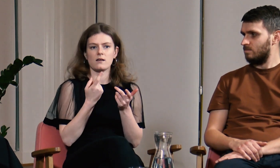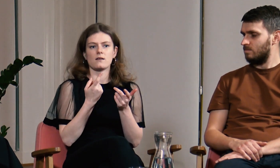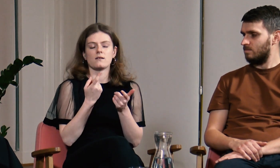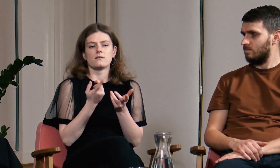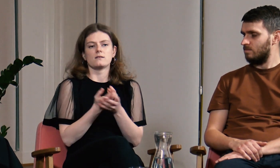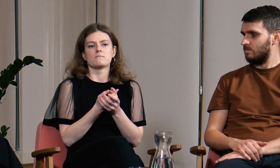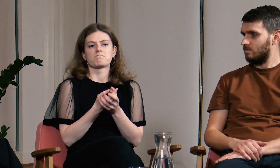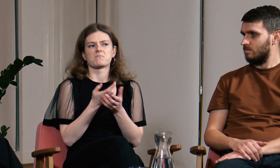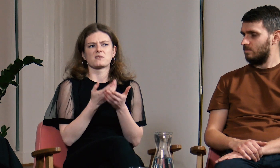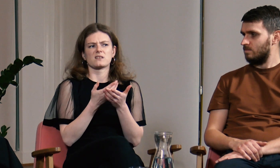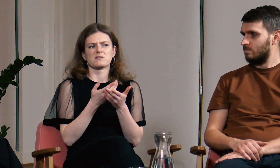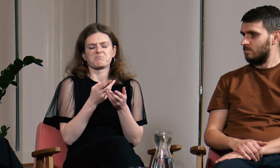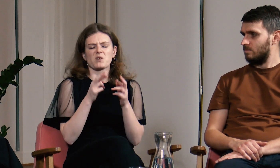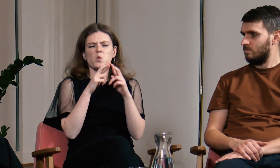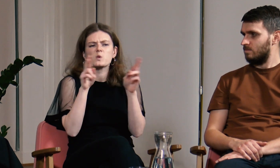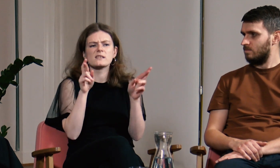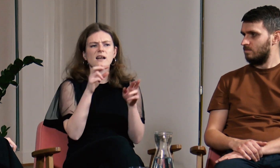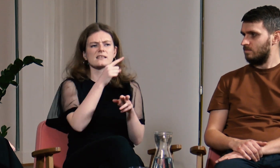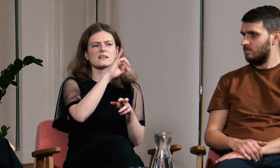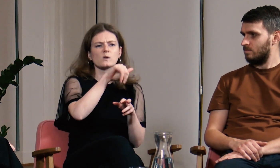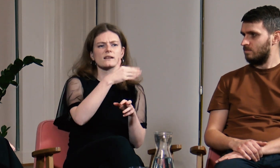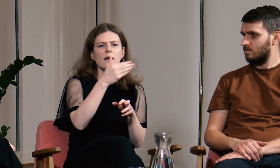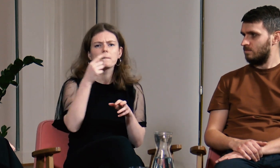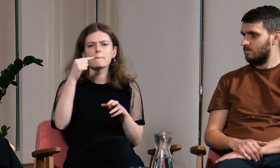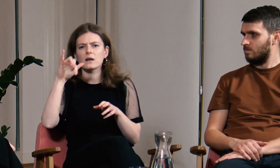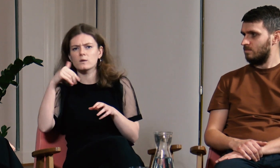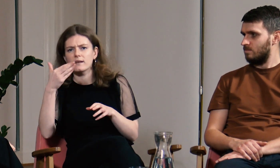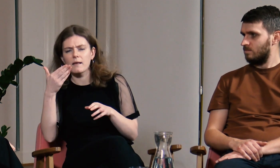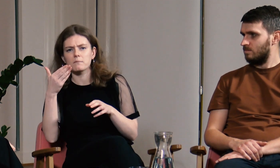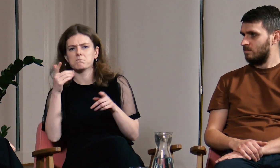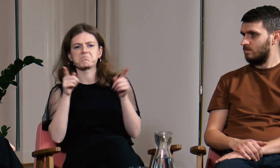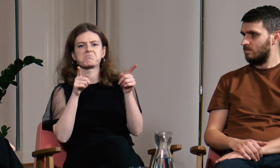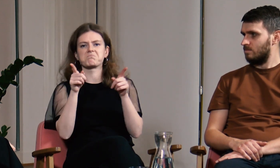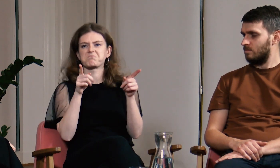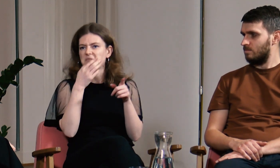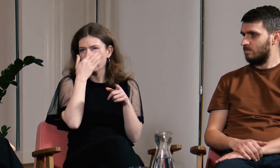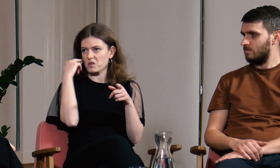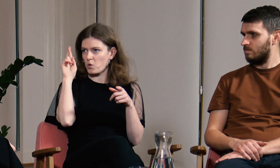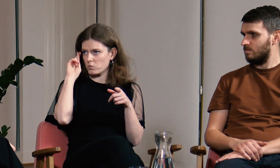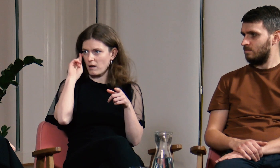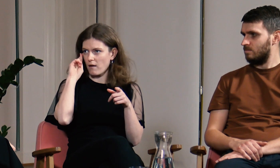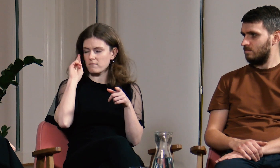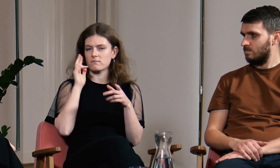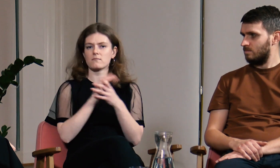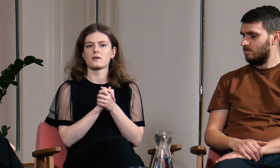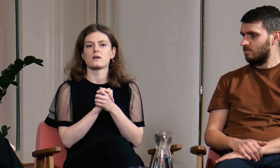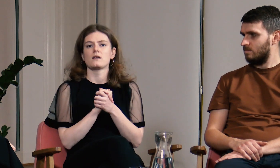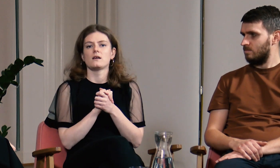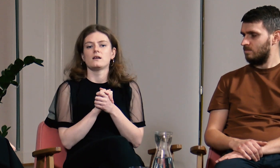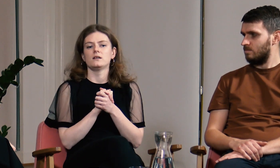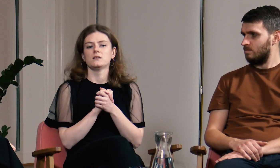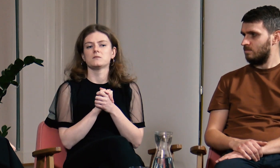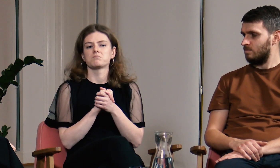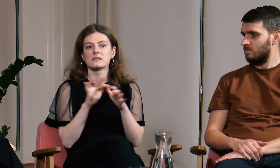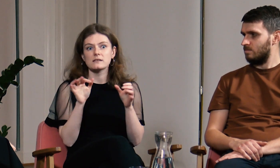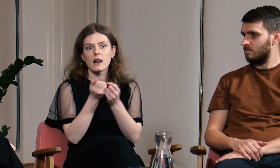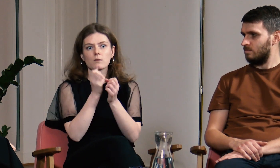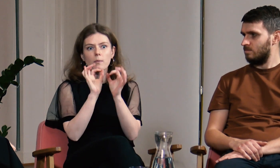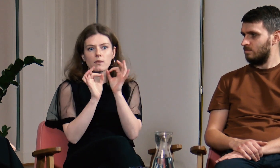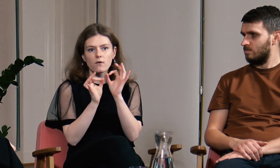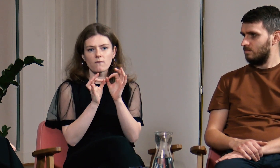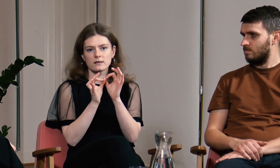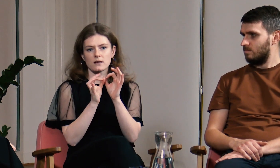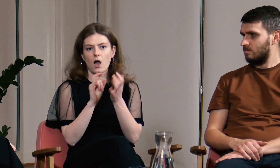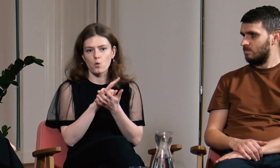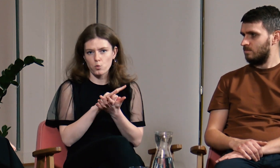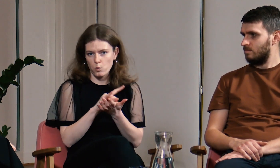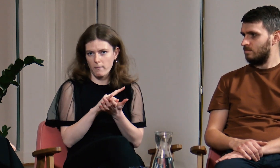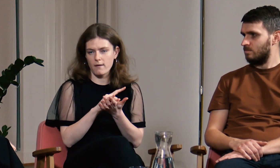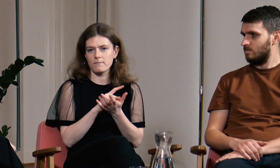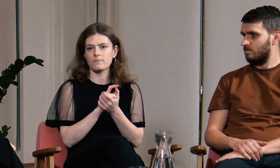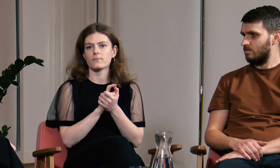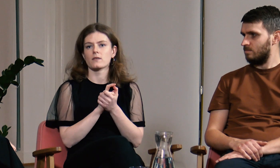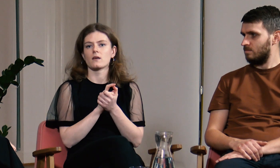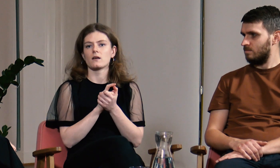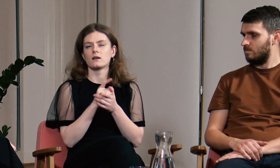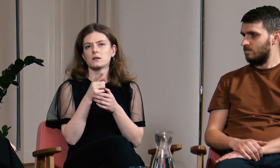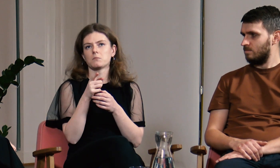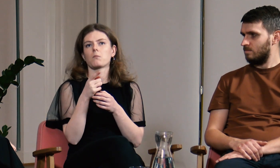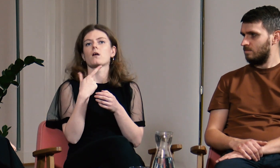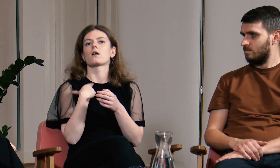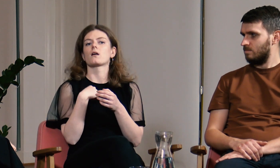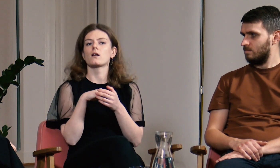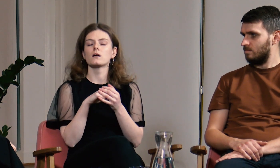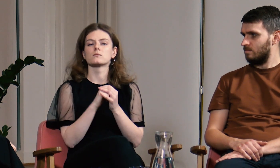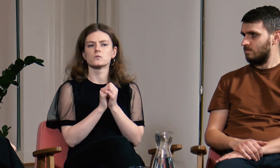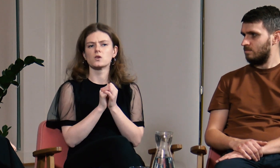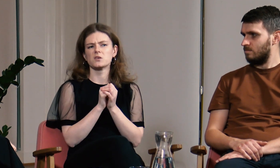Nie rozumiałam różnicy pomiędzy SJM, a PJM i na Youtube znalazłam odpowiedź na to pytanie.